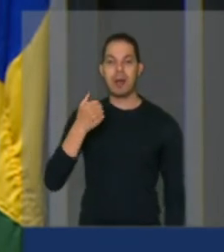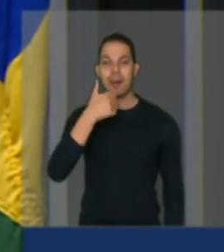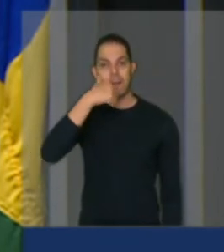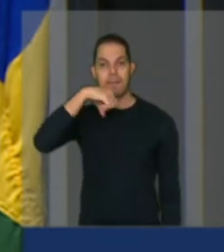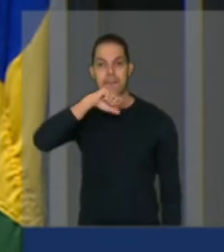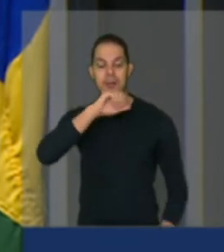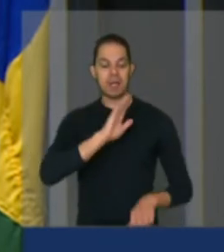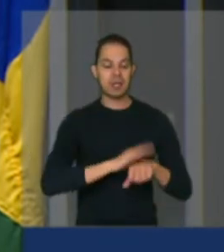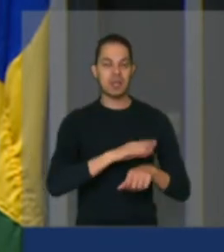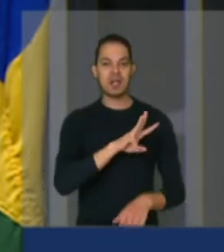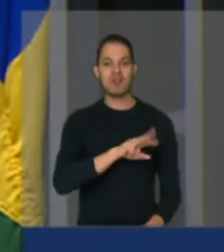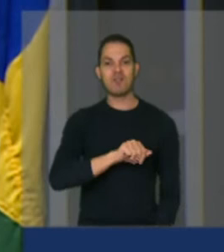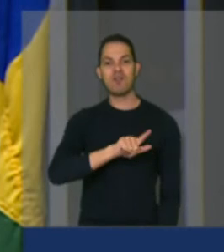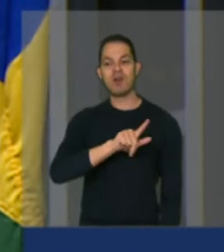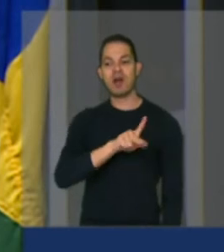BANDA MAGNÍFICO, DEPOIS DE UM ATAQUE DOS HATERS QUE SÓ